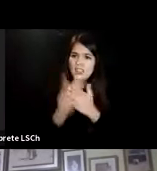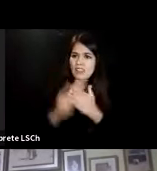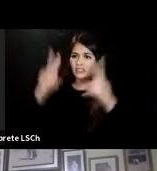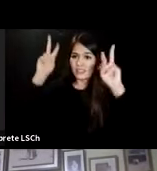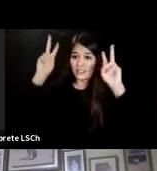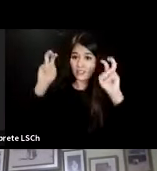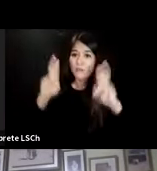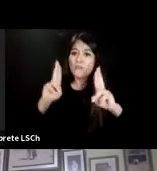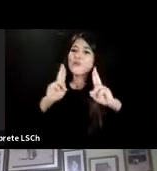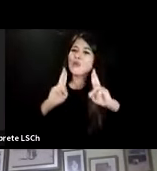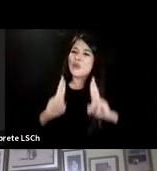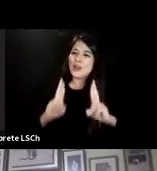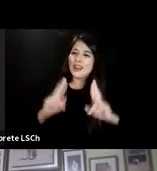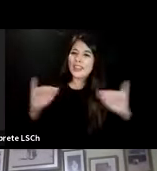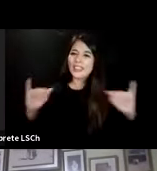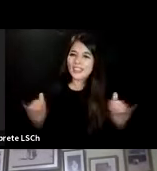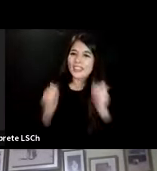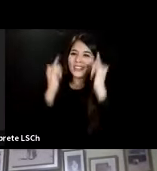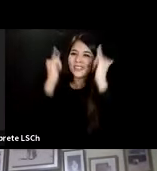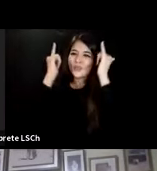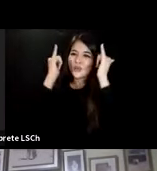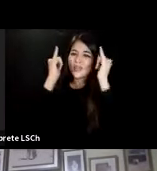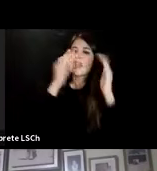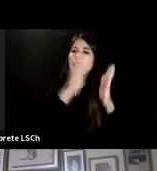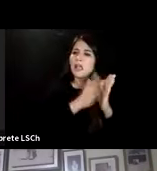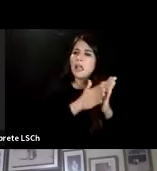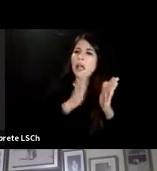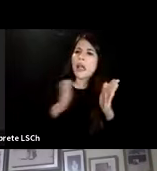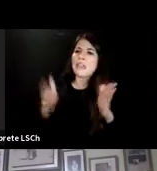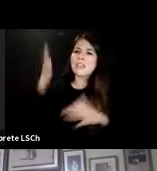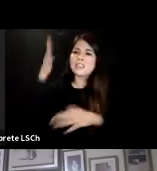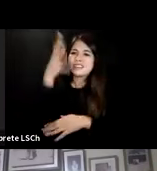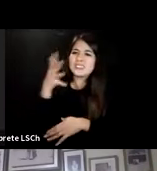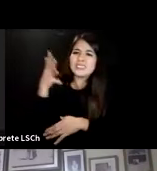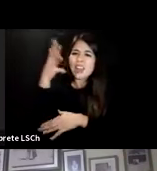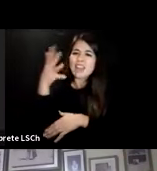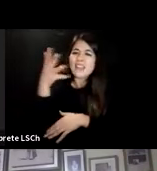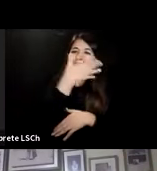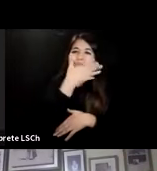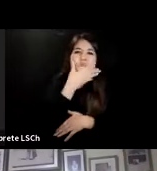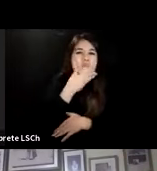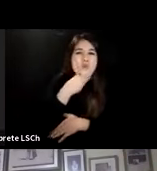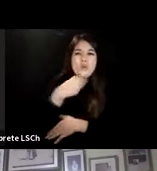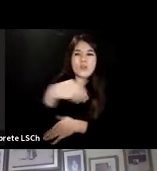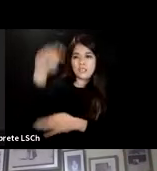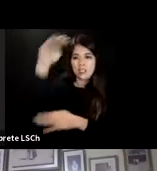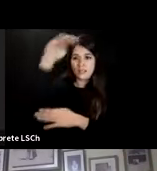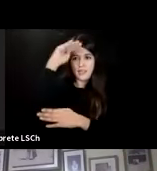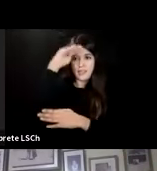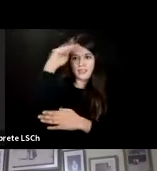todas las sesiones de esta fascinante experiencia de las artes.